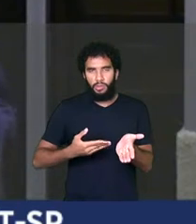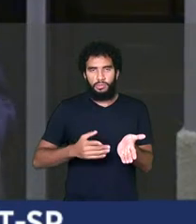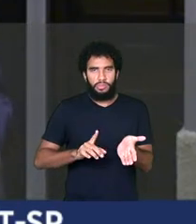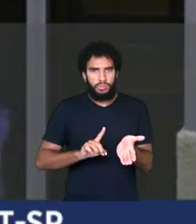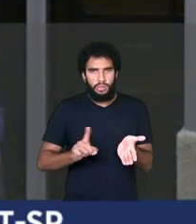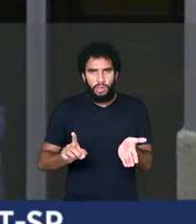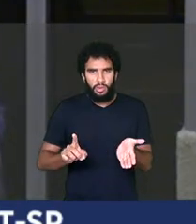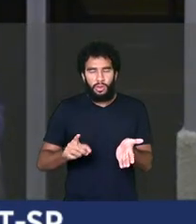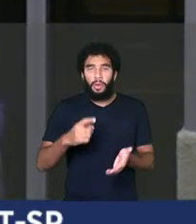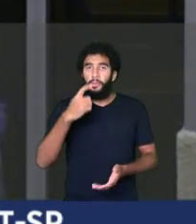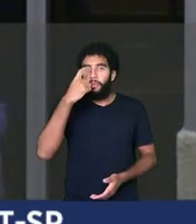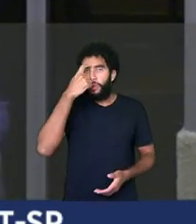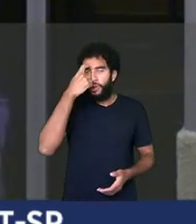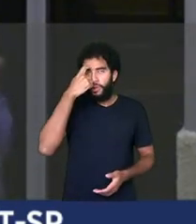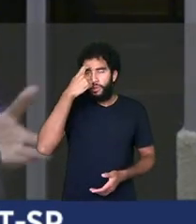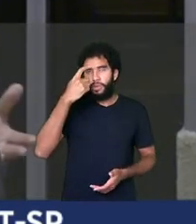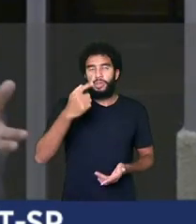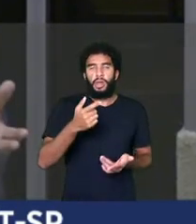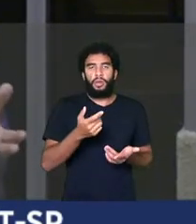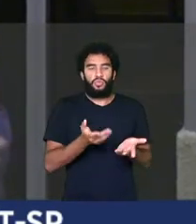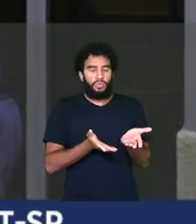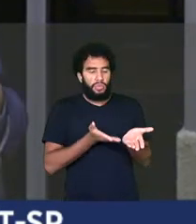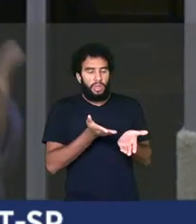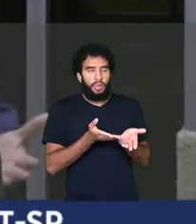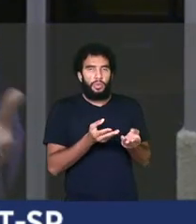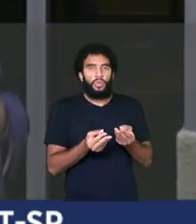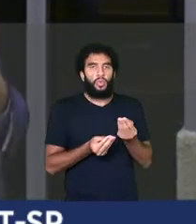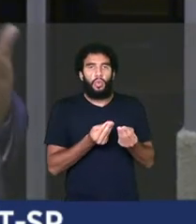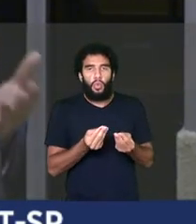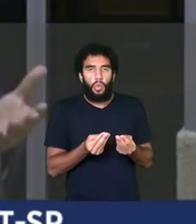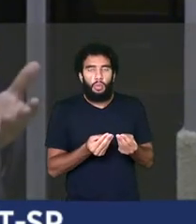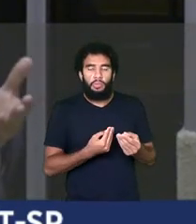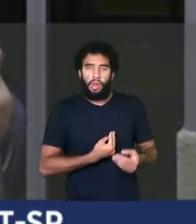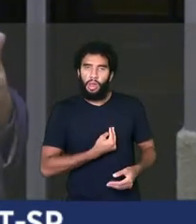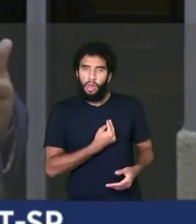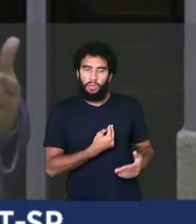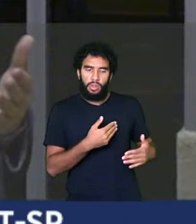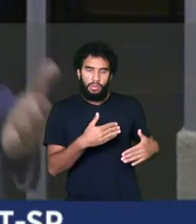QUE O SEGURADO TENHA. O SEGURADO PLANEJA O SEU